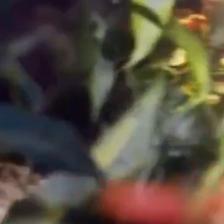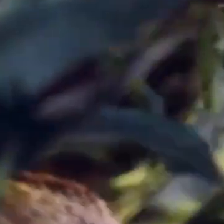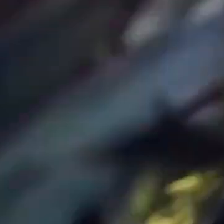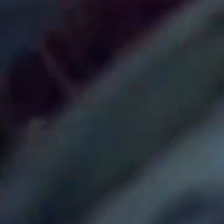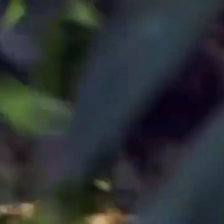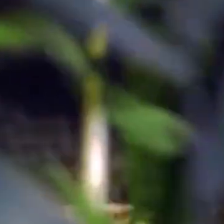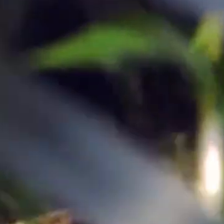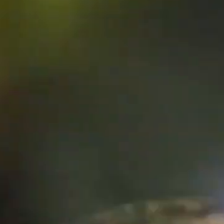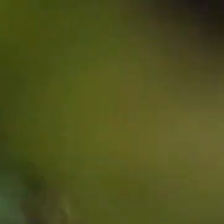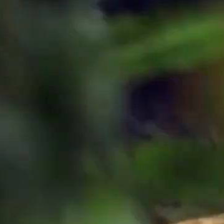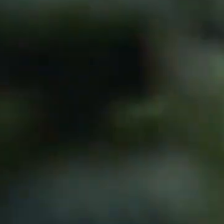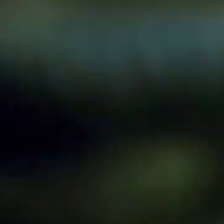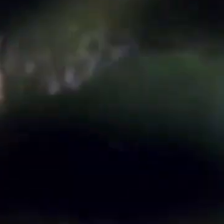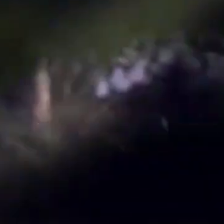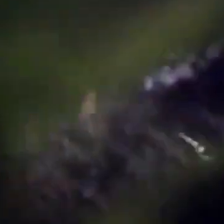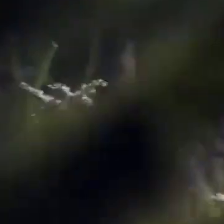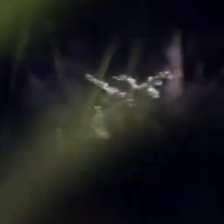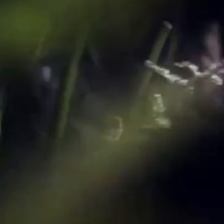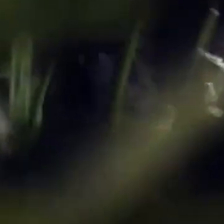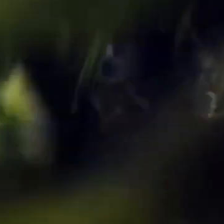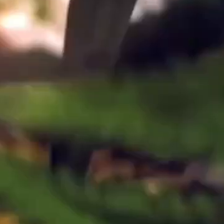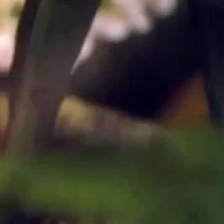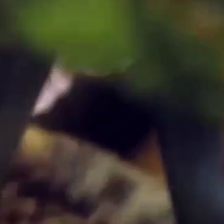у Бога не останется бессильным Никакое слово